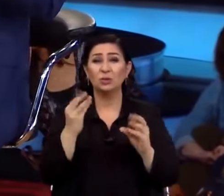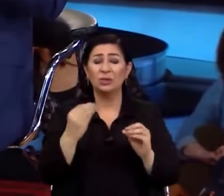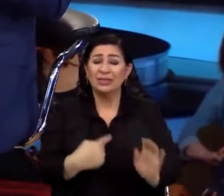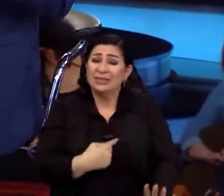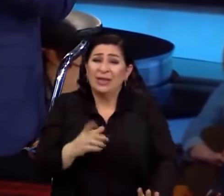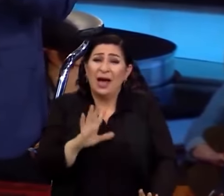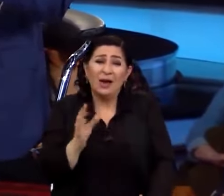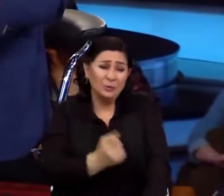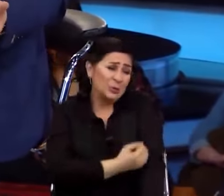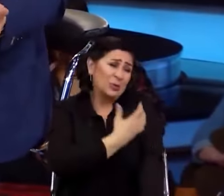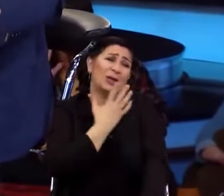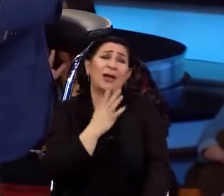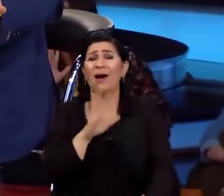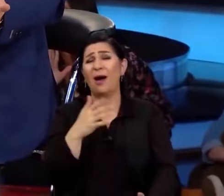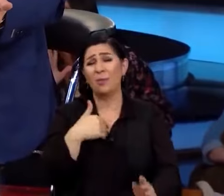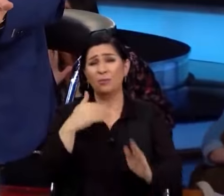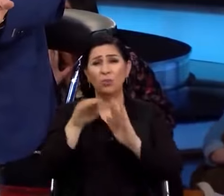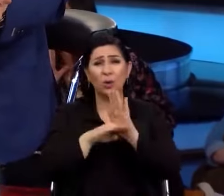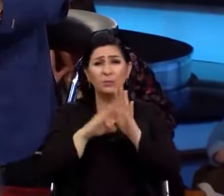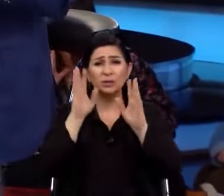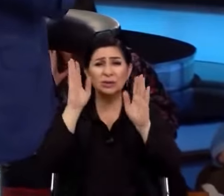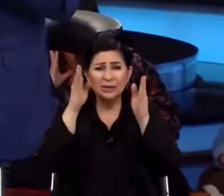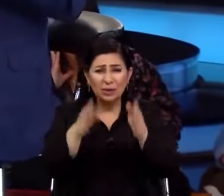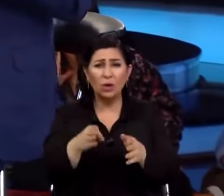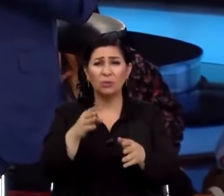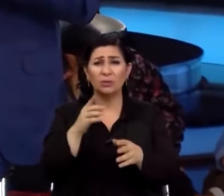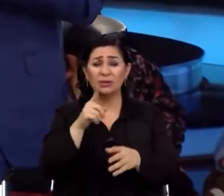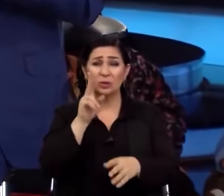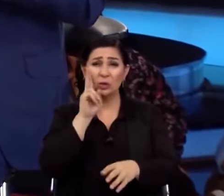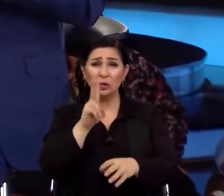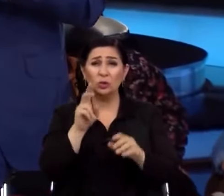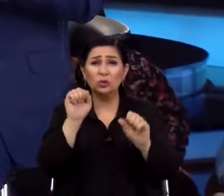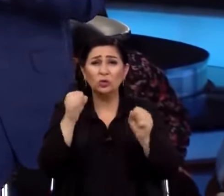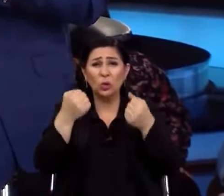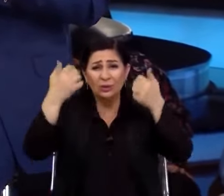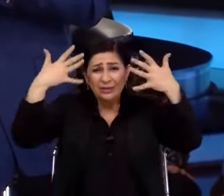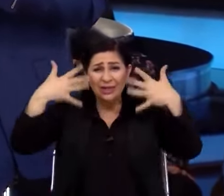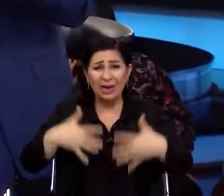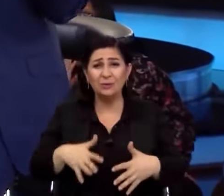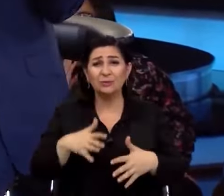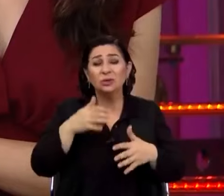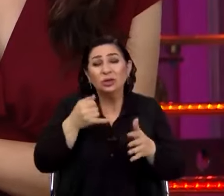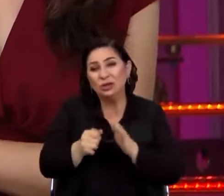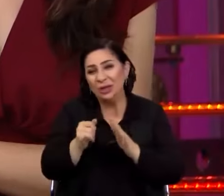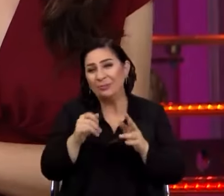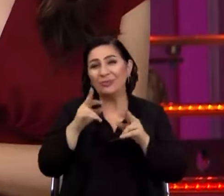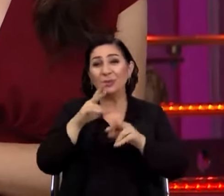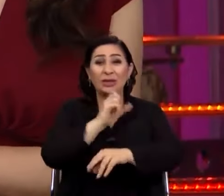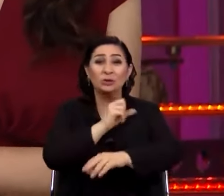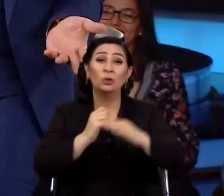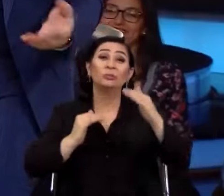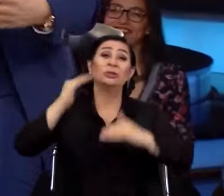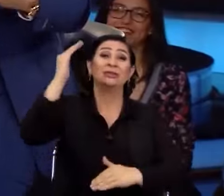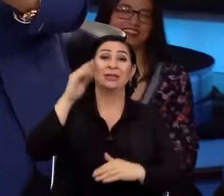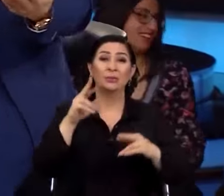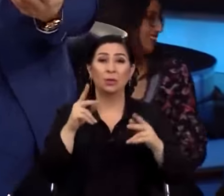duygul kım benim katıldığım birçok programda bu oluyor sizi görünce soğuk terler döktüm donuma kaçırdım Vallahi Tansiyonum çıktı bilmem ne oldu bu kadar